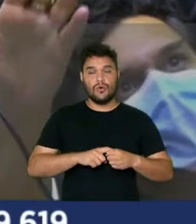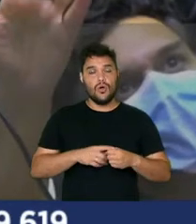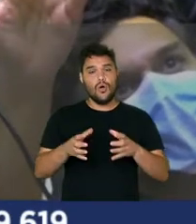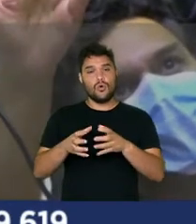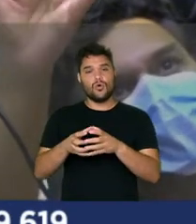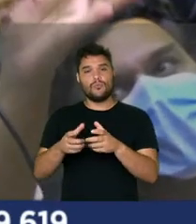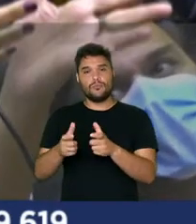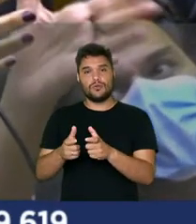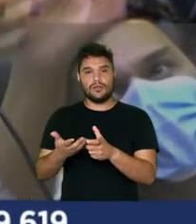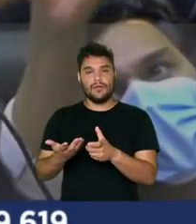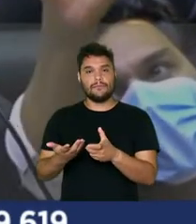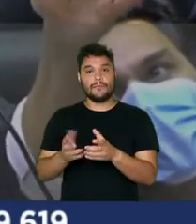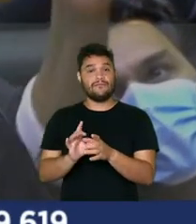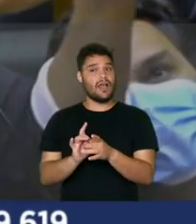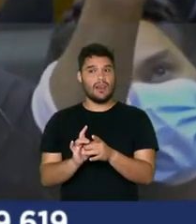A MINORIA... [SOAR DA CAMPAINHA] A MINORIA VAI